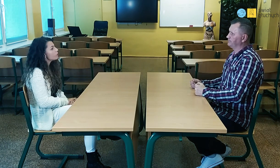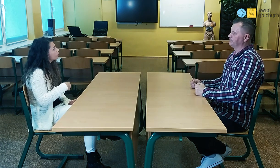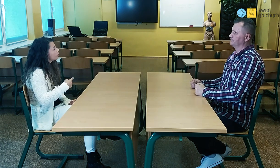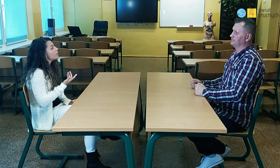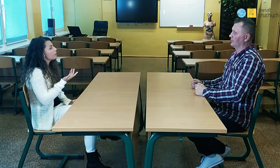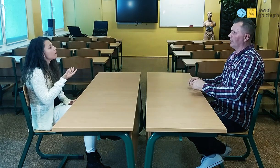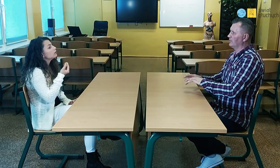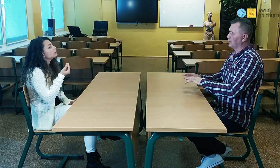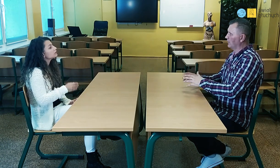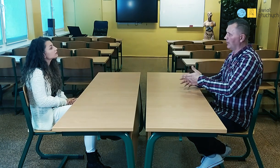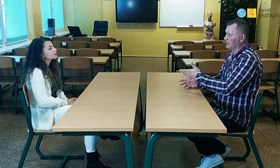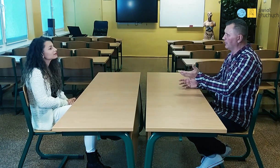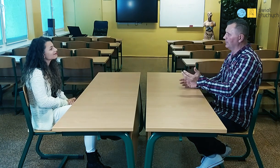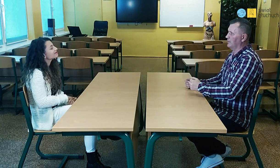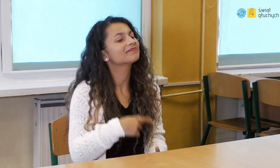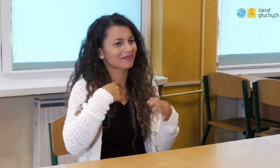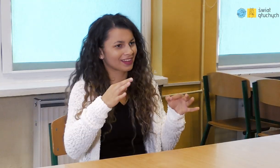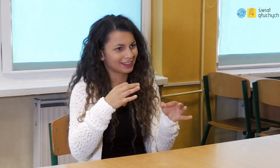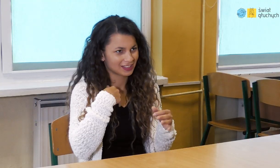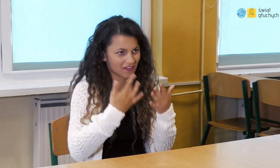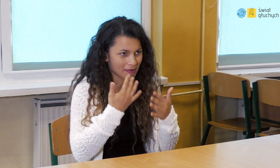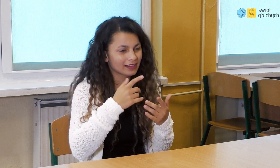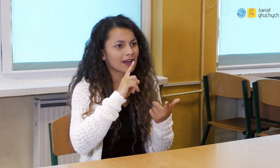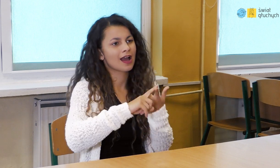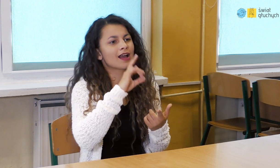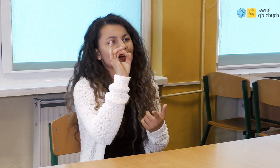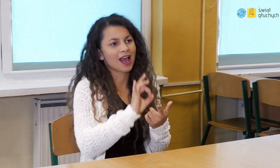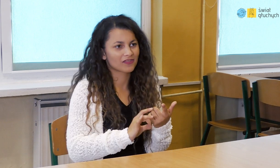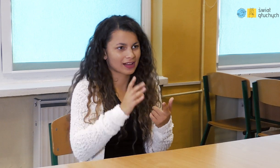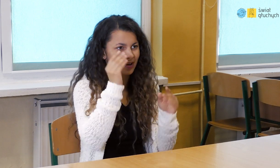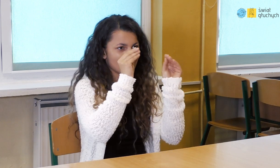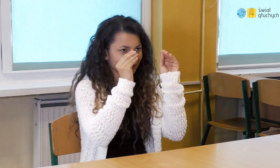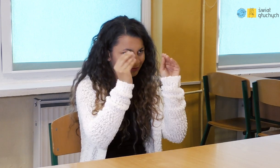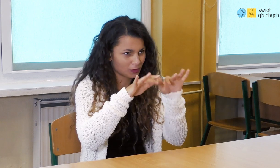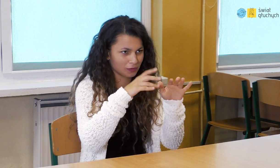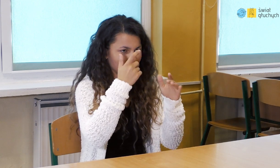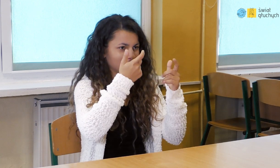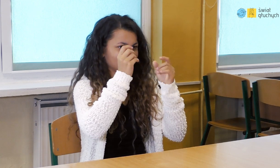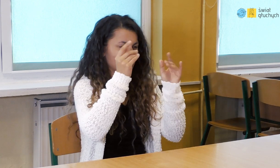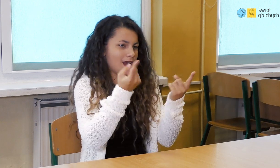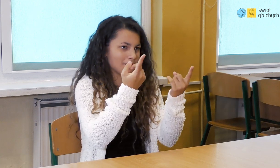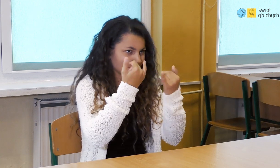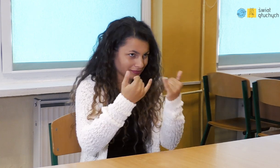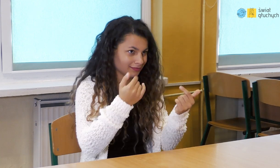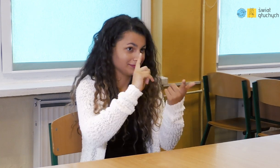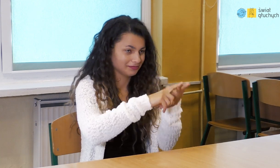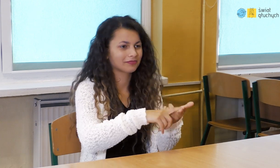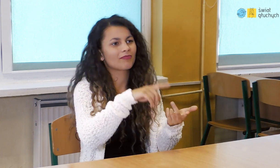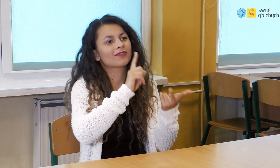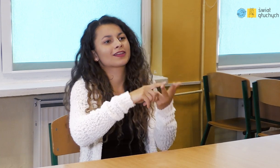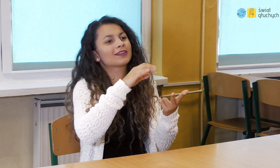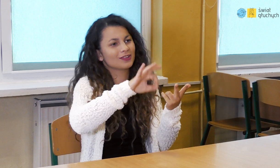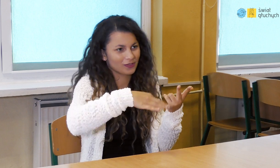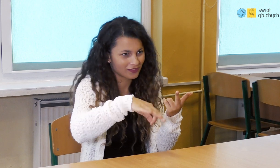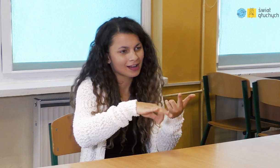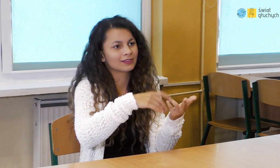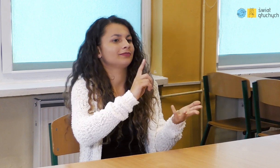Teraz są informatycy, graficy, kucharze.